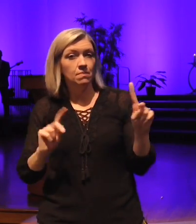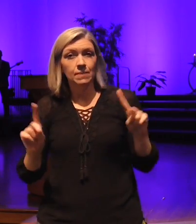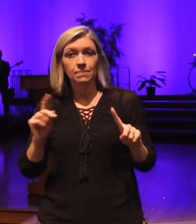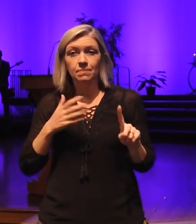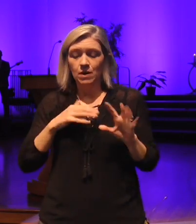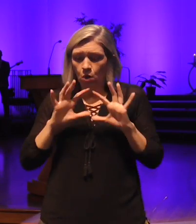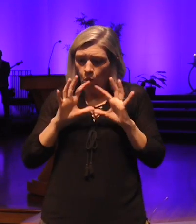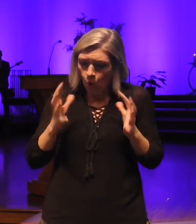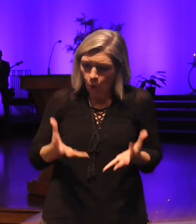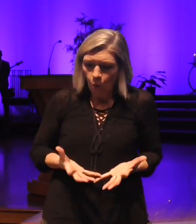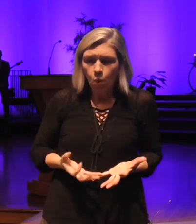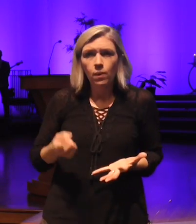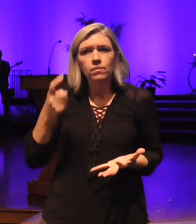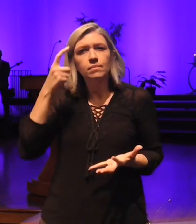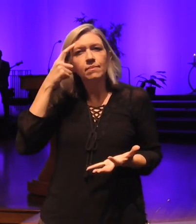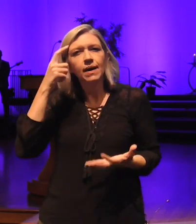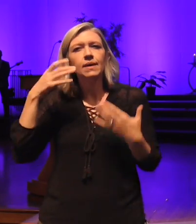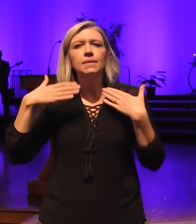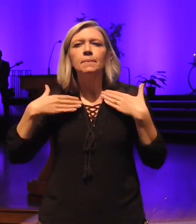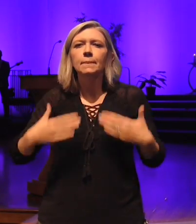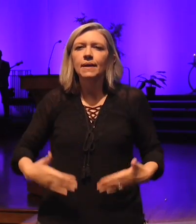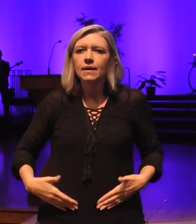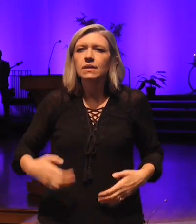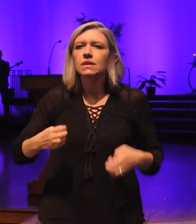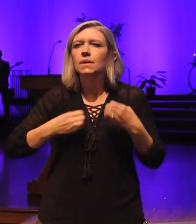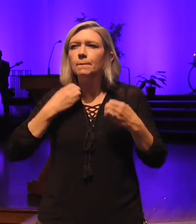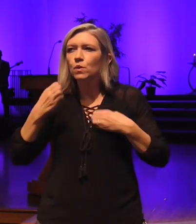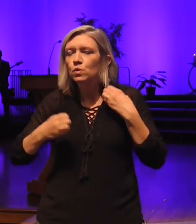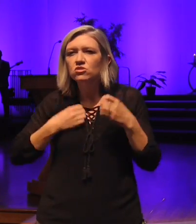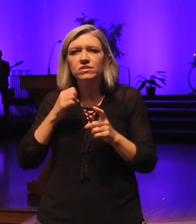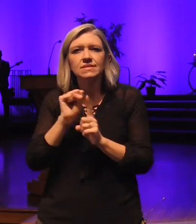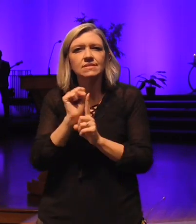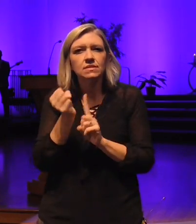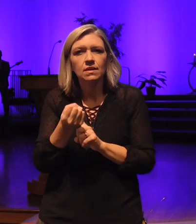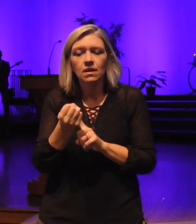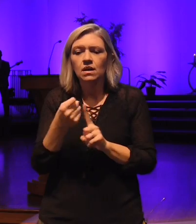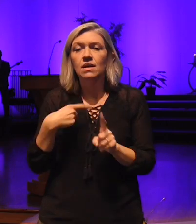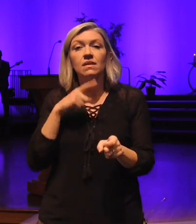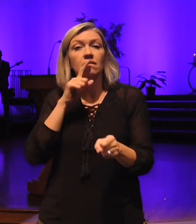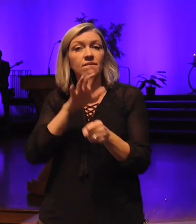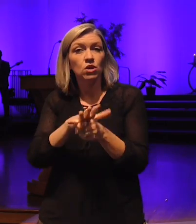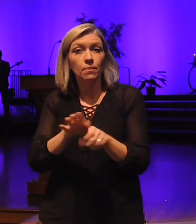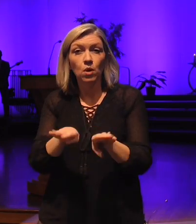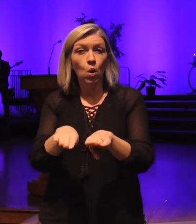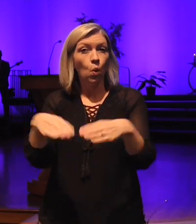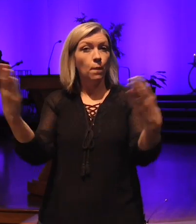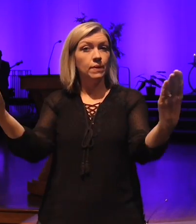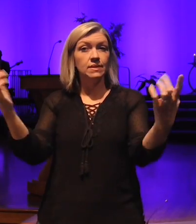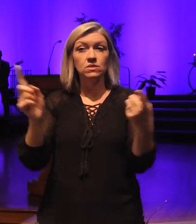emociones y circunstancias y afirmo para ti en mí aperturas hacia el bien mayor y doy gracias